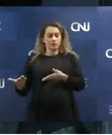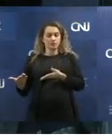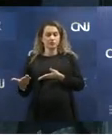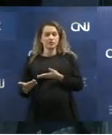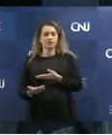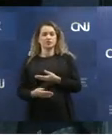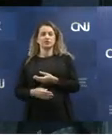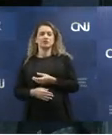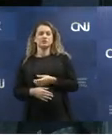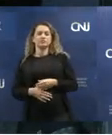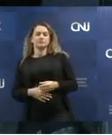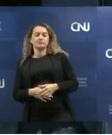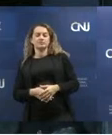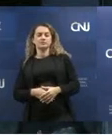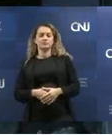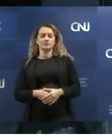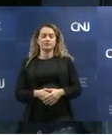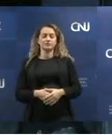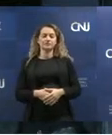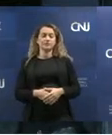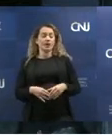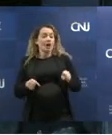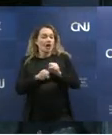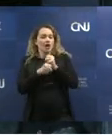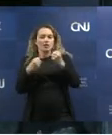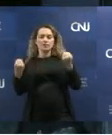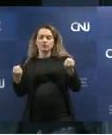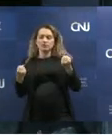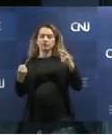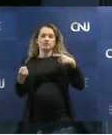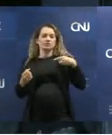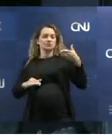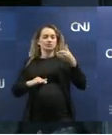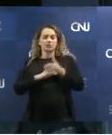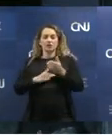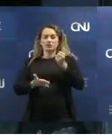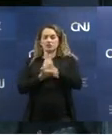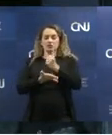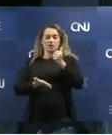é praticamente impossível nós controlar um cartório e o escrivão. Mas há de si.